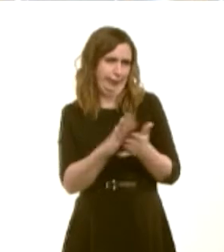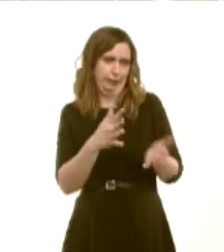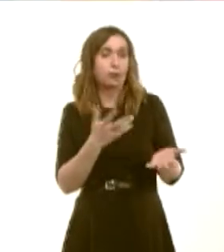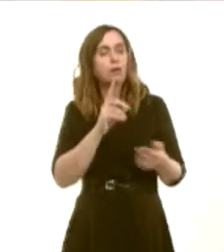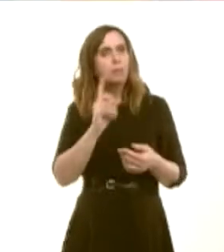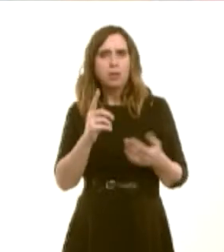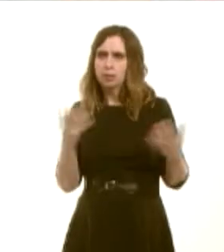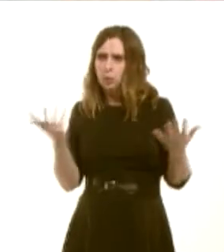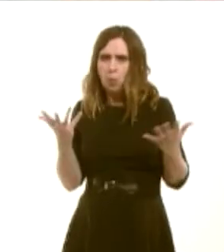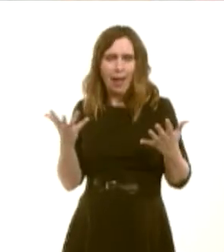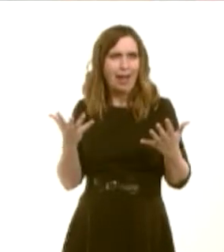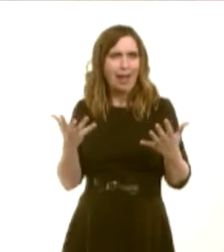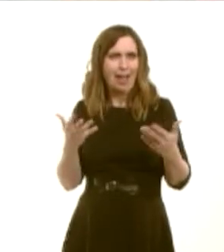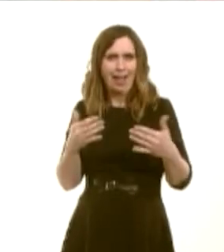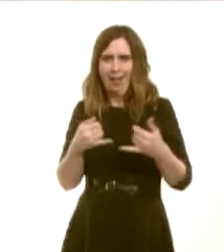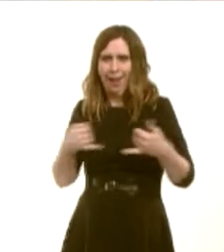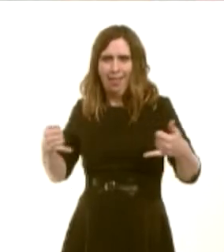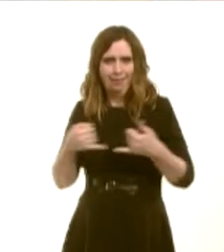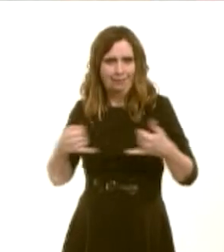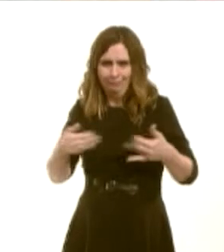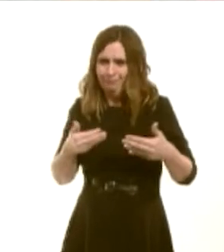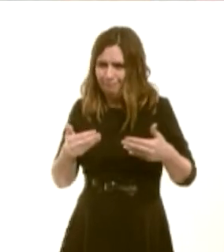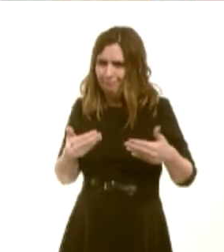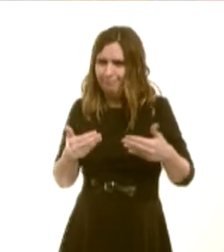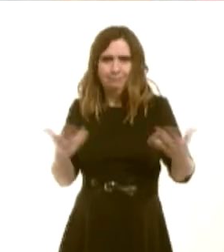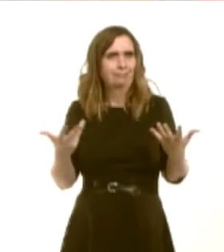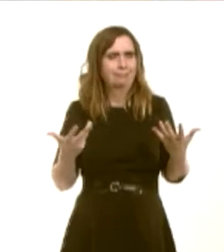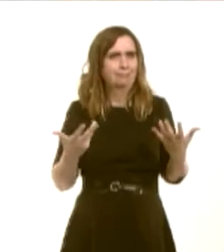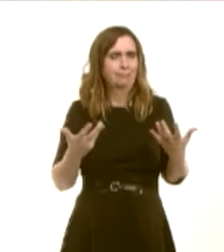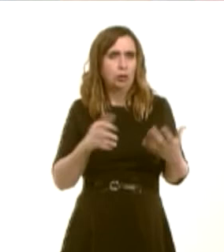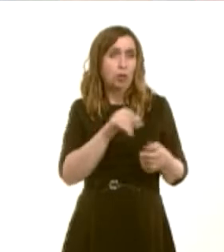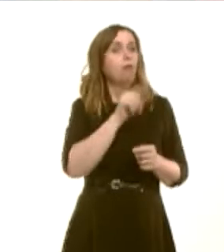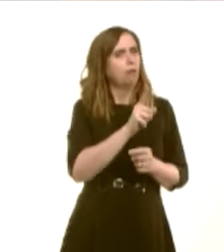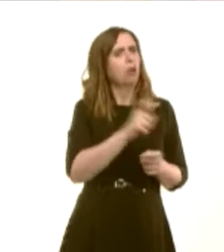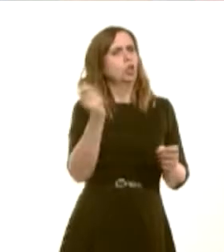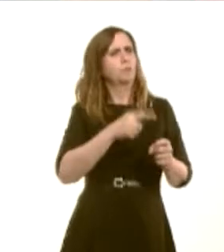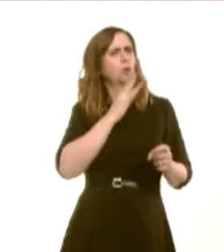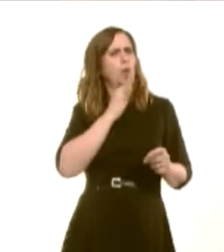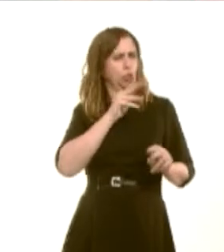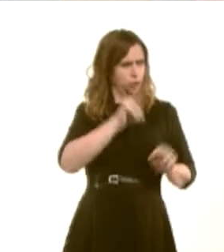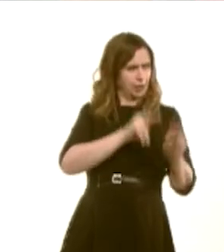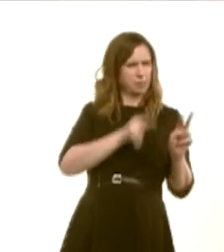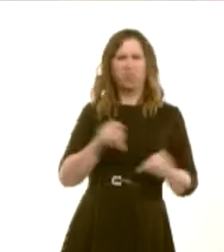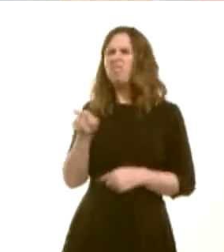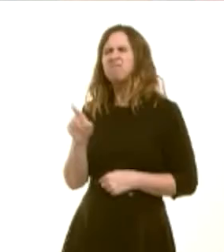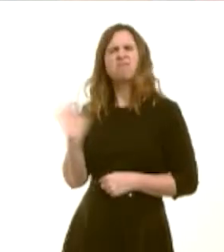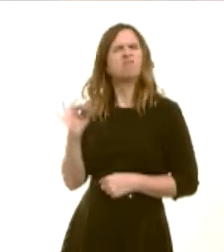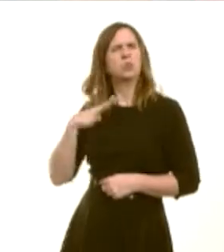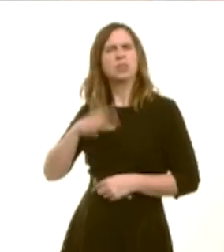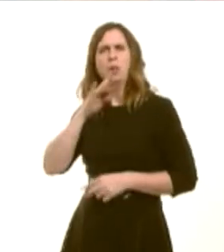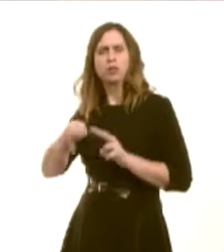yn dweud hynny, ond y tric yn wastad yw gwybod ble i roiír llinell. Pa fath o gynlluniau